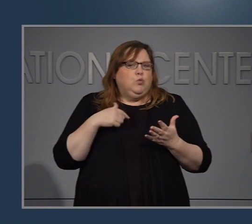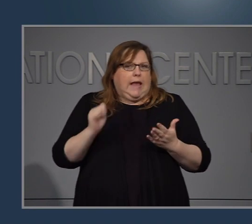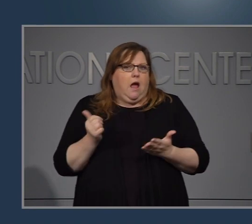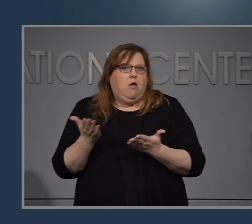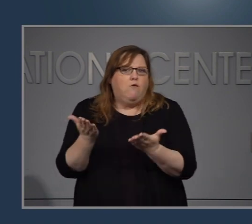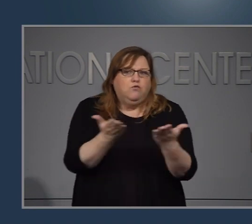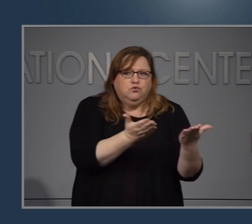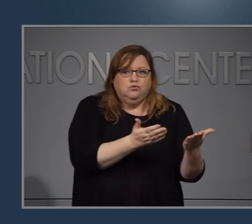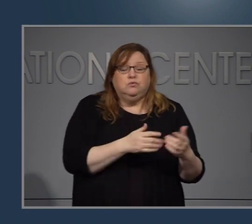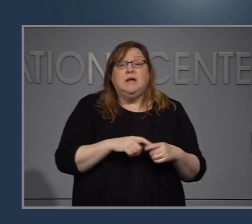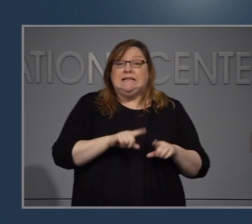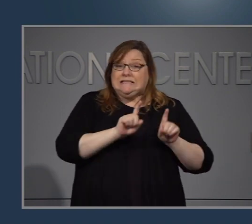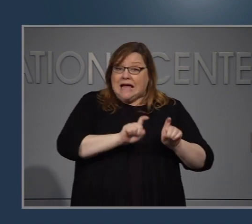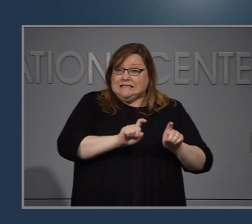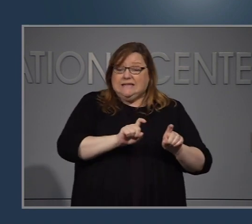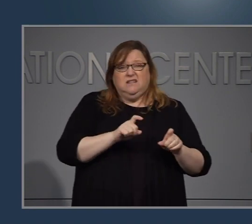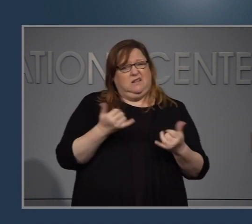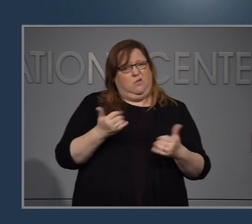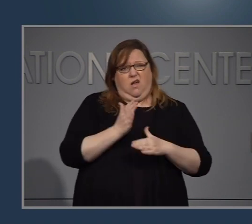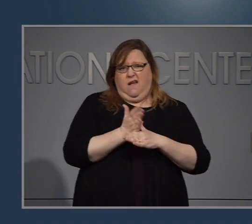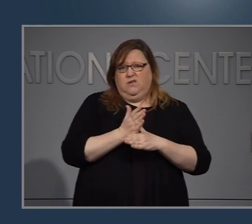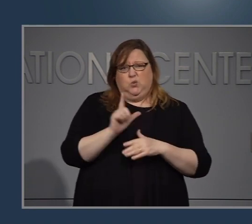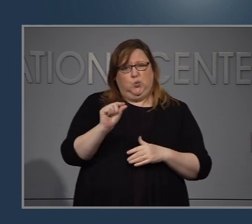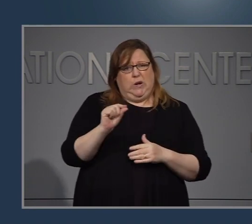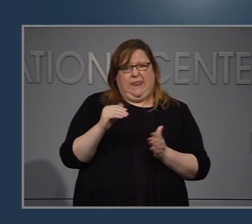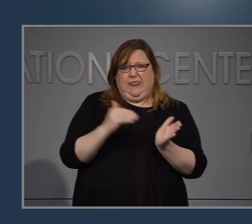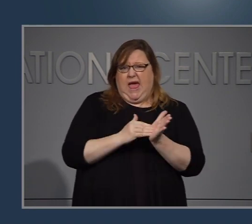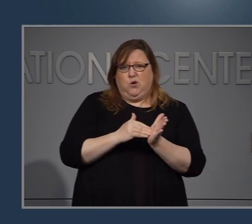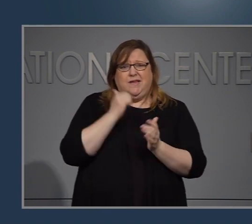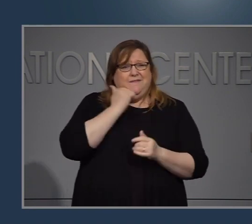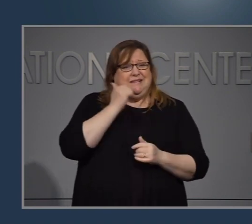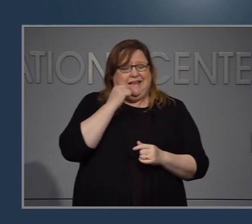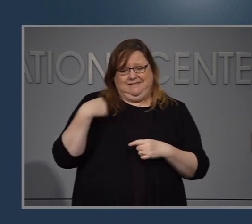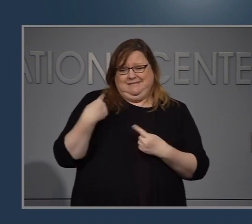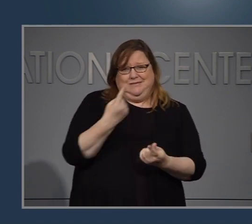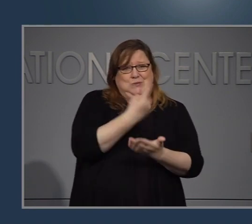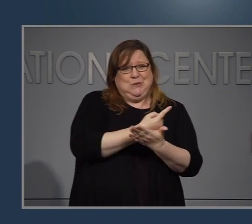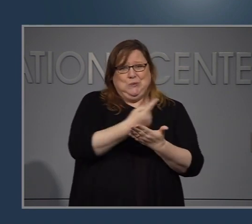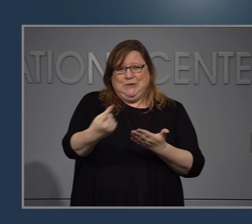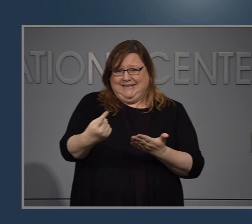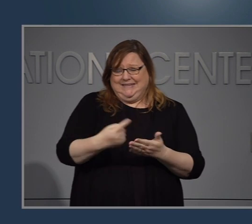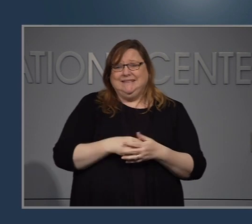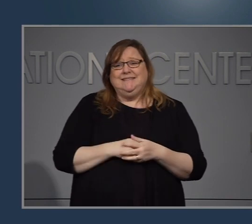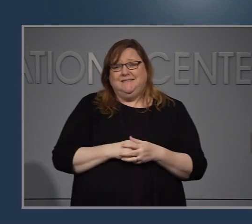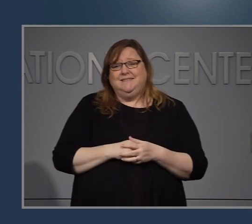Y estamos teniendo en promedio veinte a ciento veinte mil pruebas al día y tenemos más de